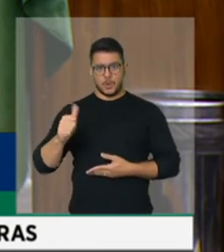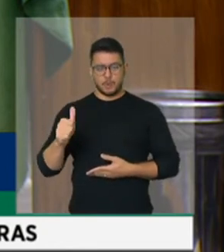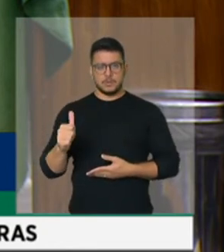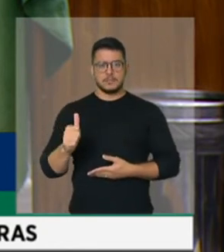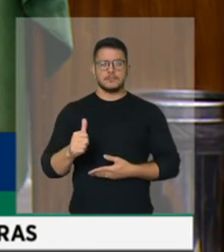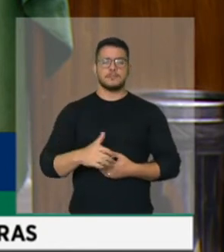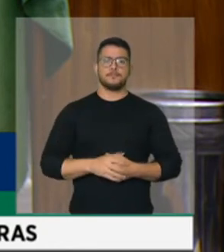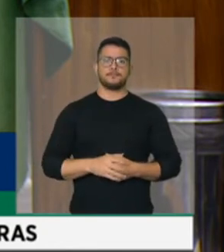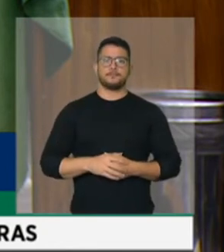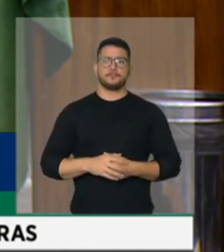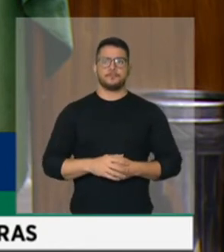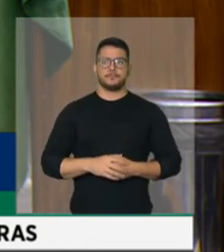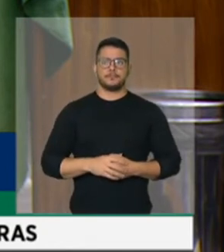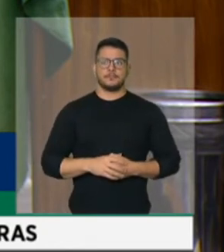VERDADE. PRAF PRAF O LUCRO DA ELETROBRAS FOI CONSTANTE...